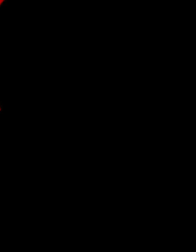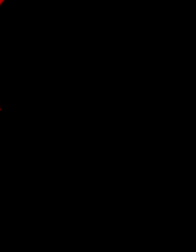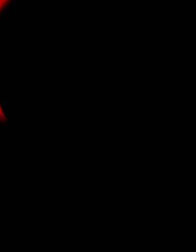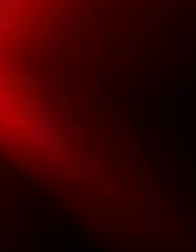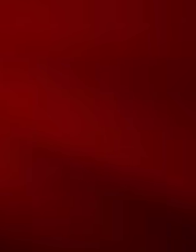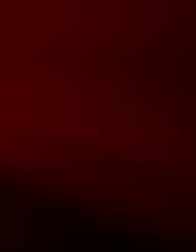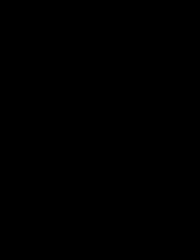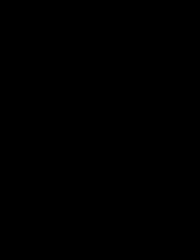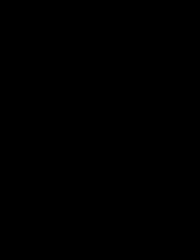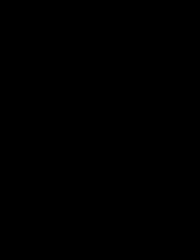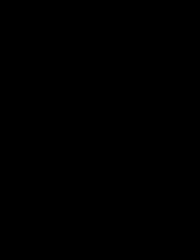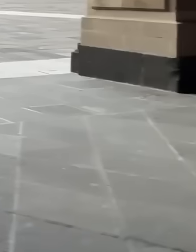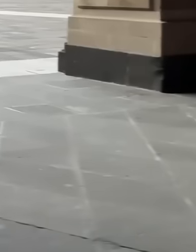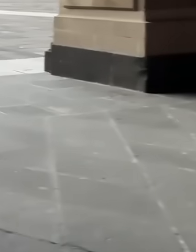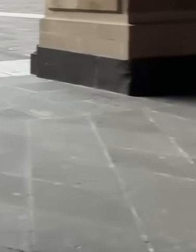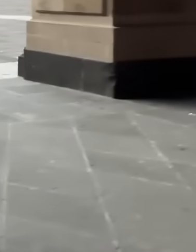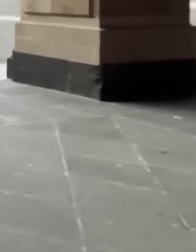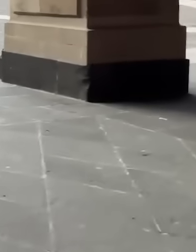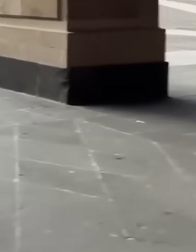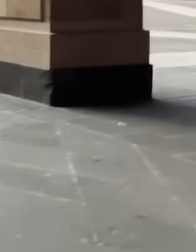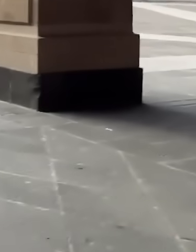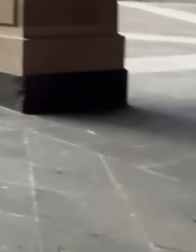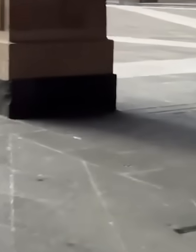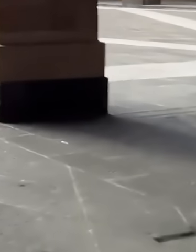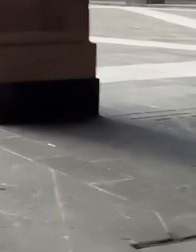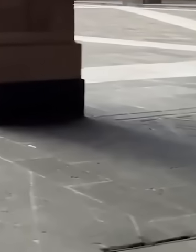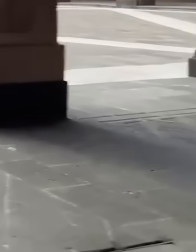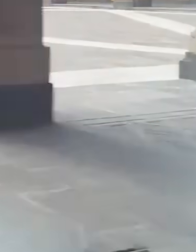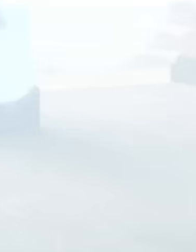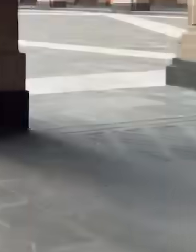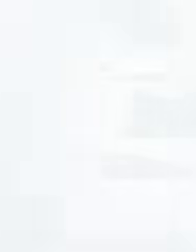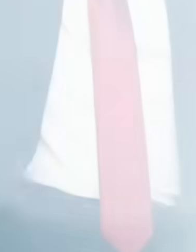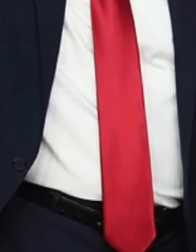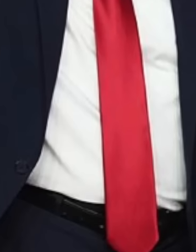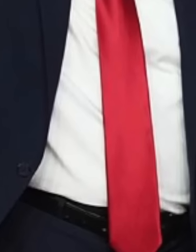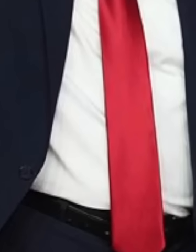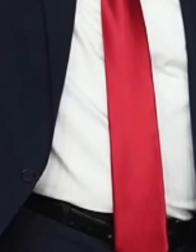[Música] [Aplausos] la presidenta de México Claudia Shainbom se prepara para el encuentro